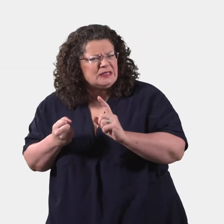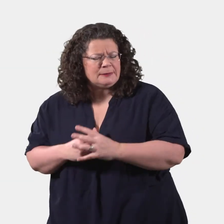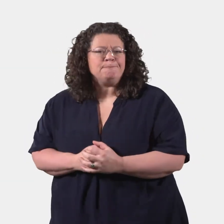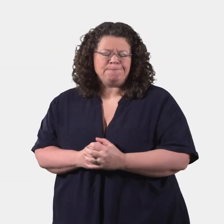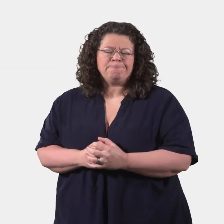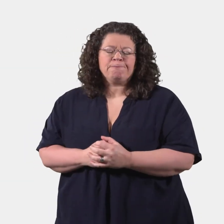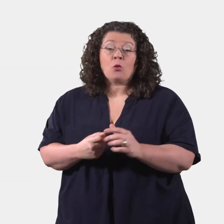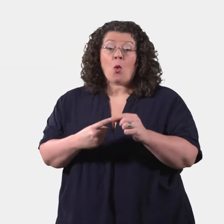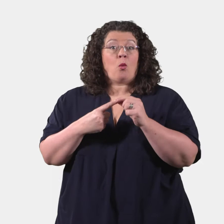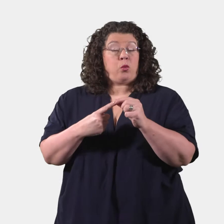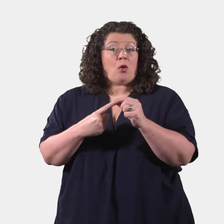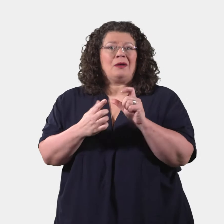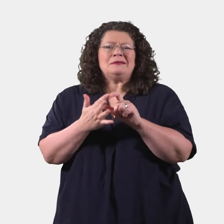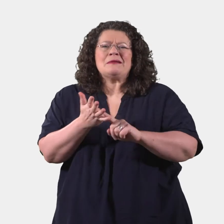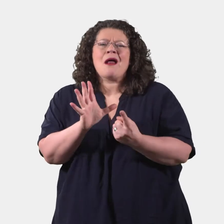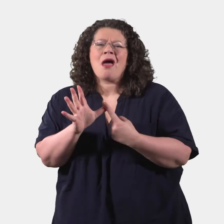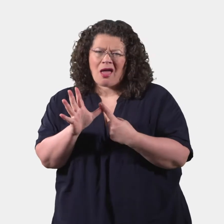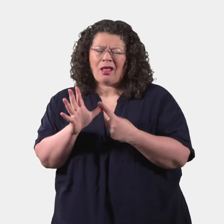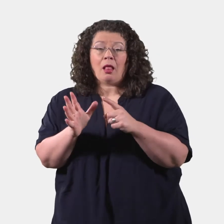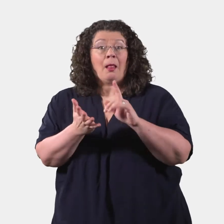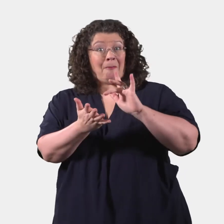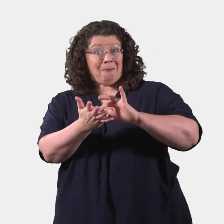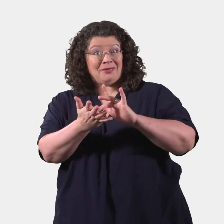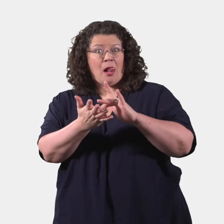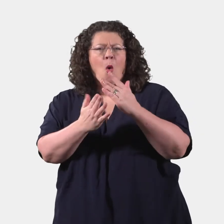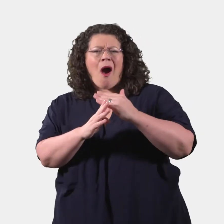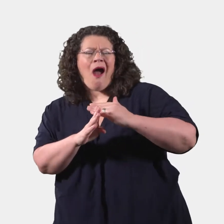1) Lwfans Byw i’r Anabl ar raddfa ganolig neu